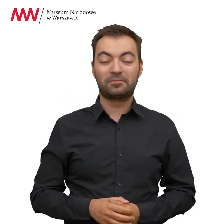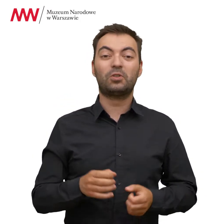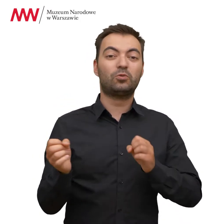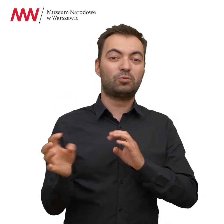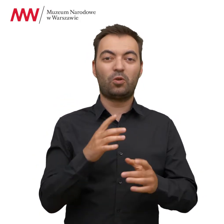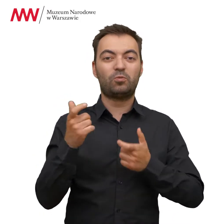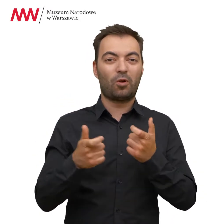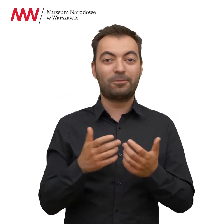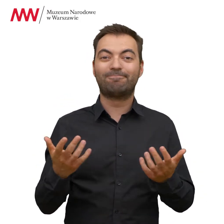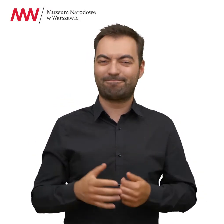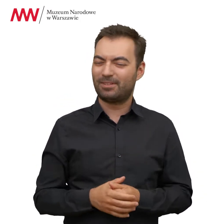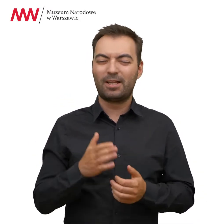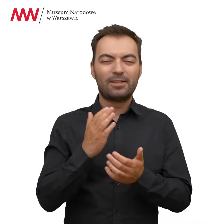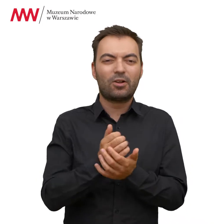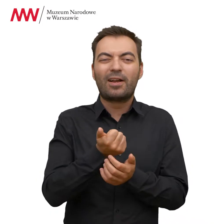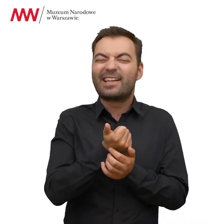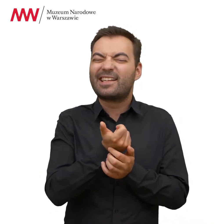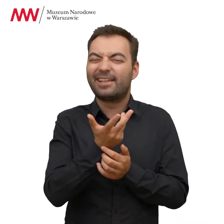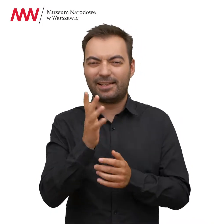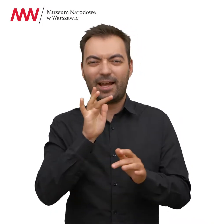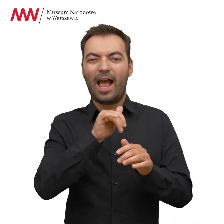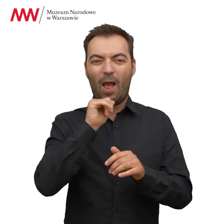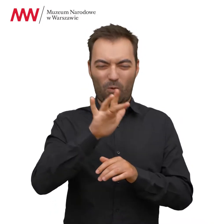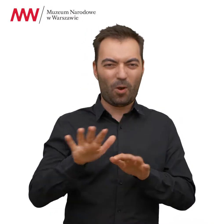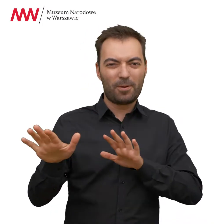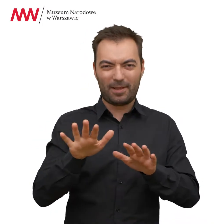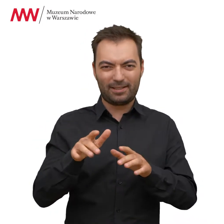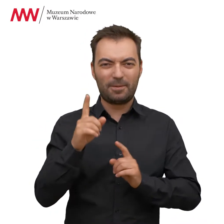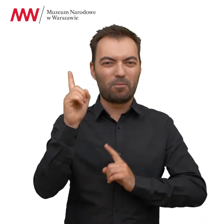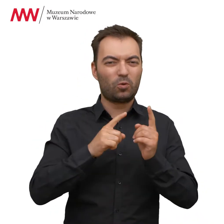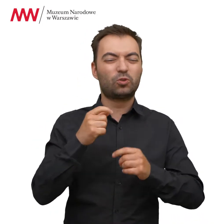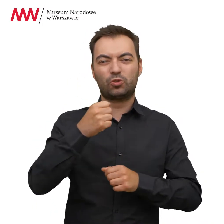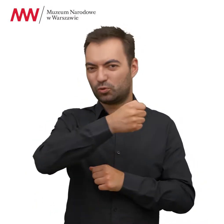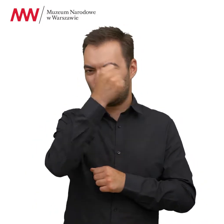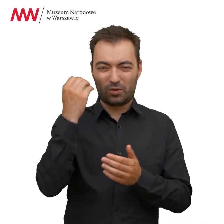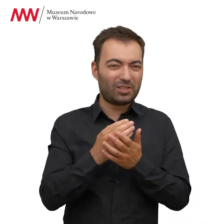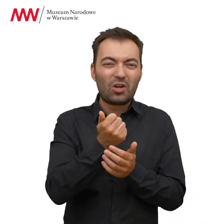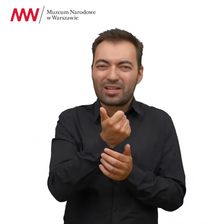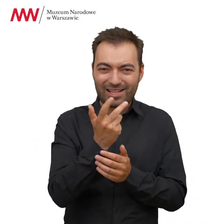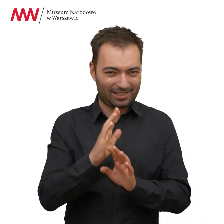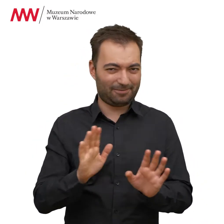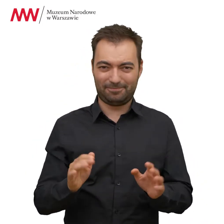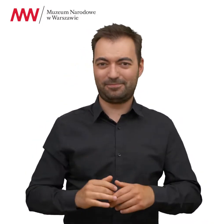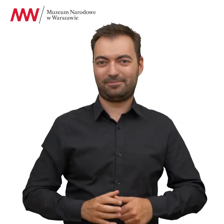Sposób jego wytwarzania znano w zaledwie kilku europejskich hutach szkła.